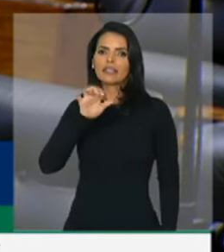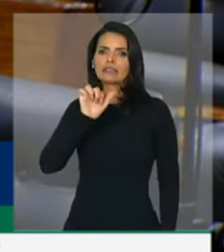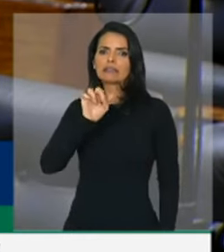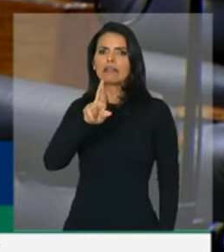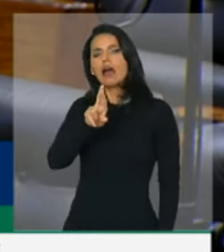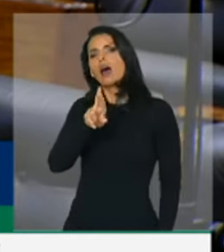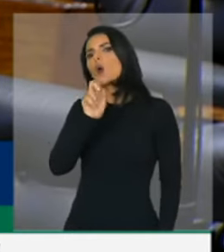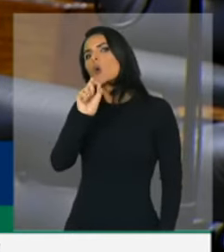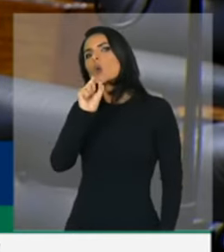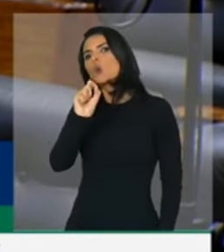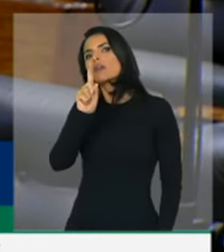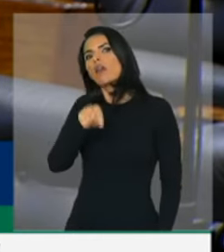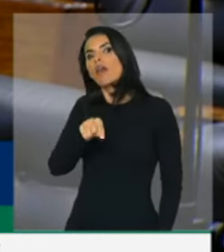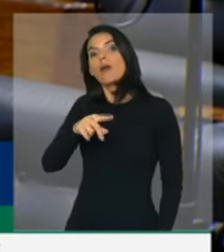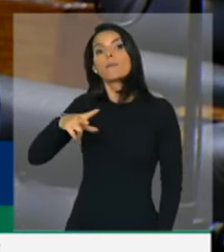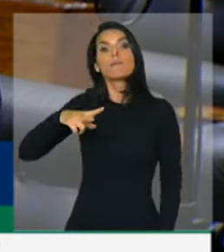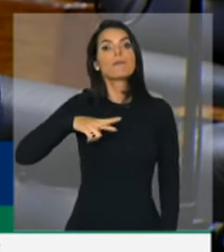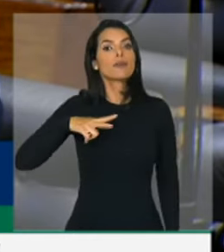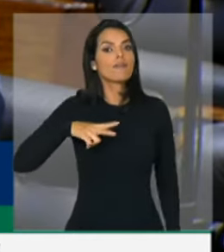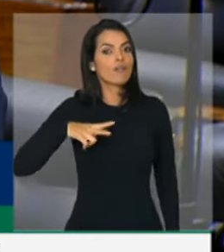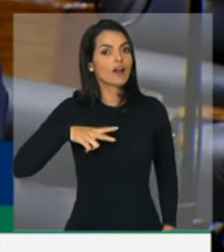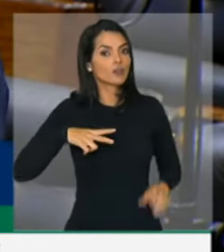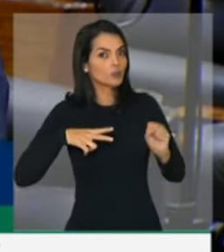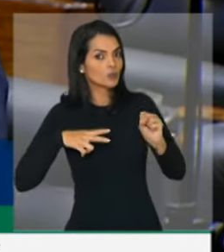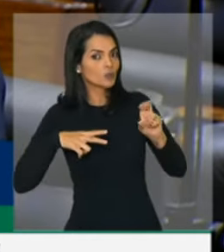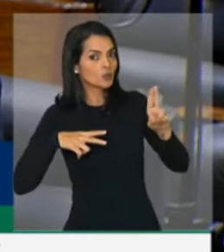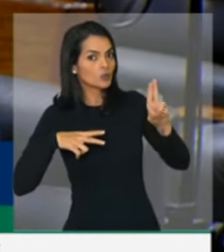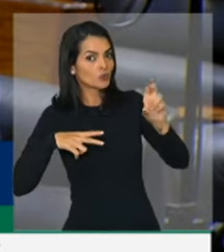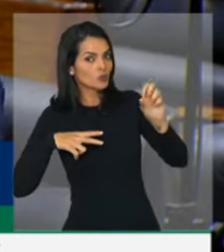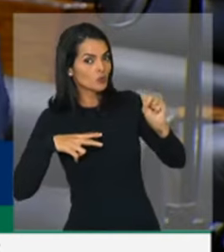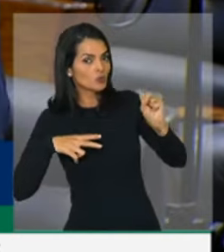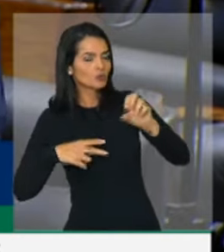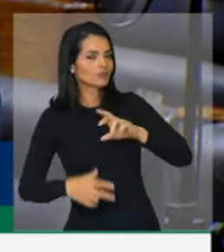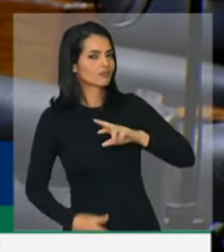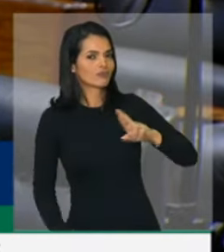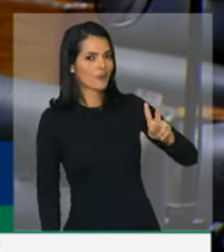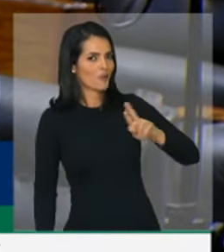PRIVADO, NÃO É SUS. MAS PARA QUE NÓS PUDÀSSEMOS, ARLINDO,